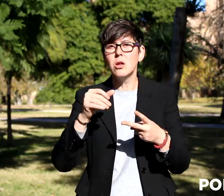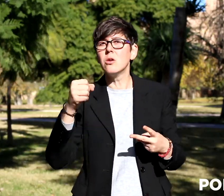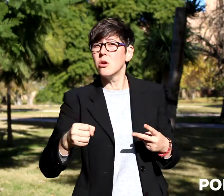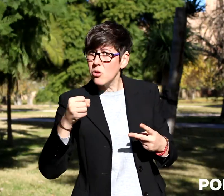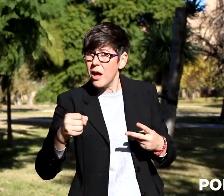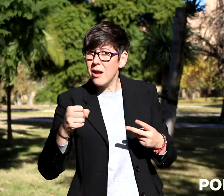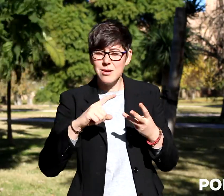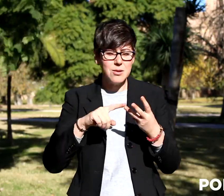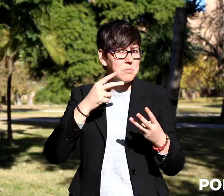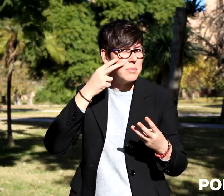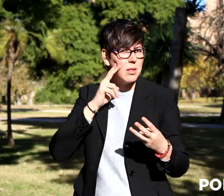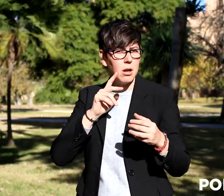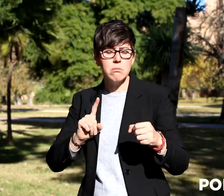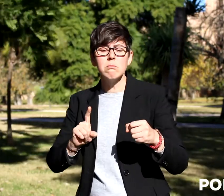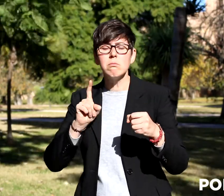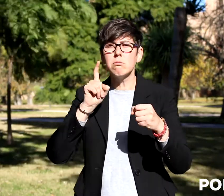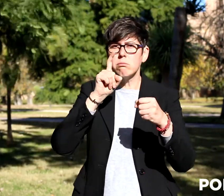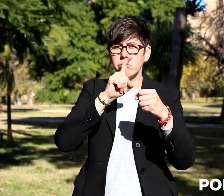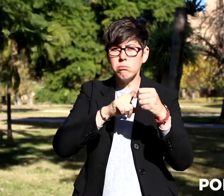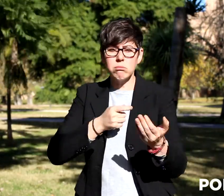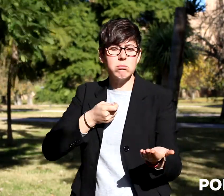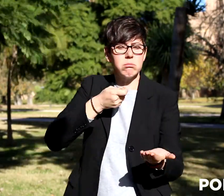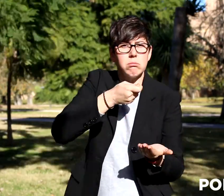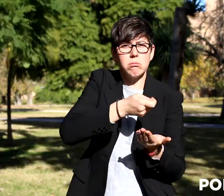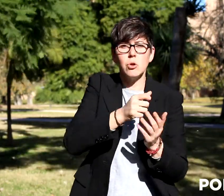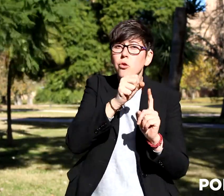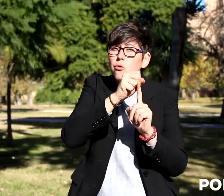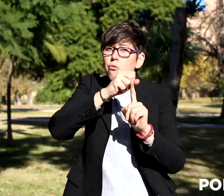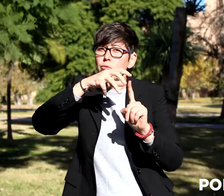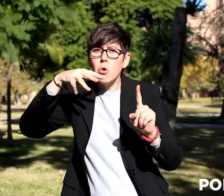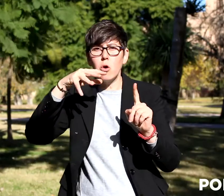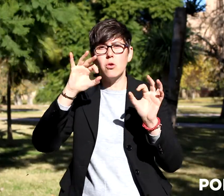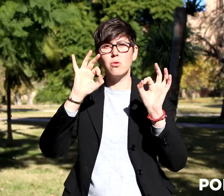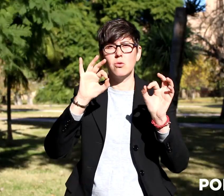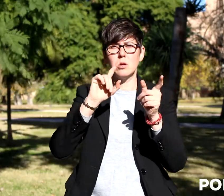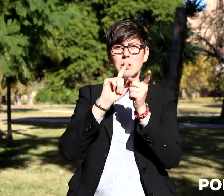Rosanna Pastor, Txema Guijarro y Vicenta Jiménez, senadora, han contribuído con